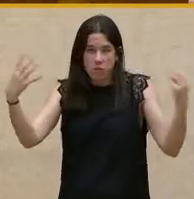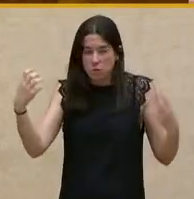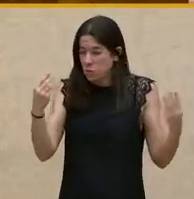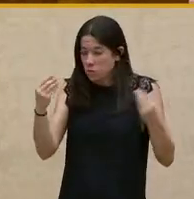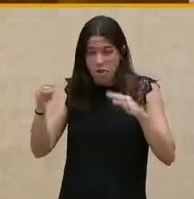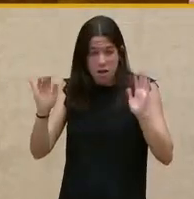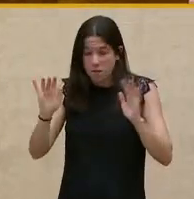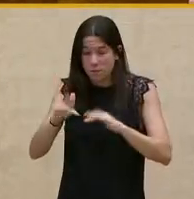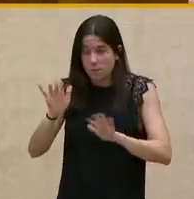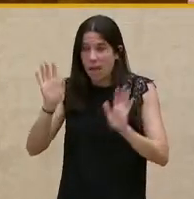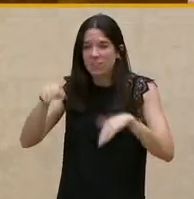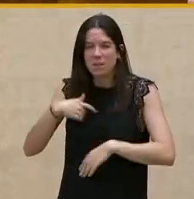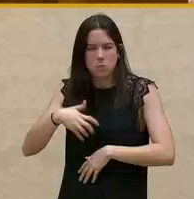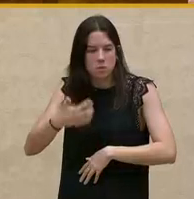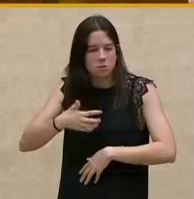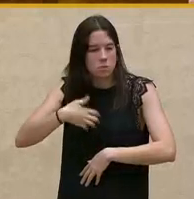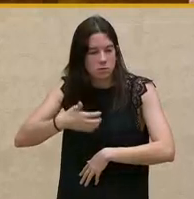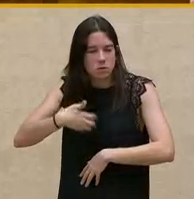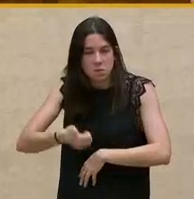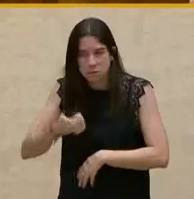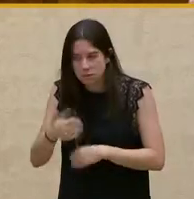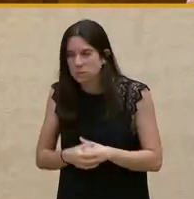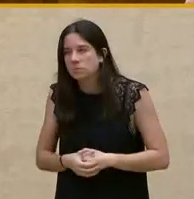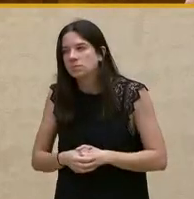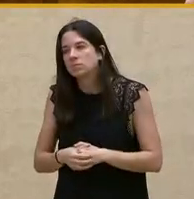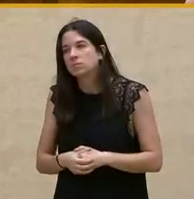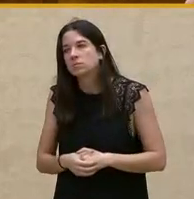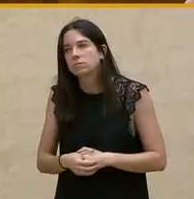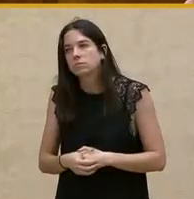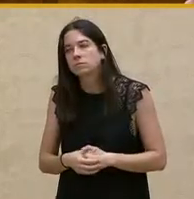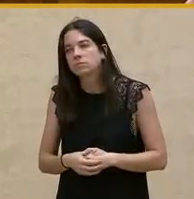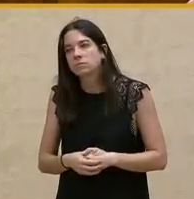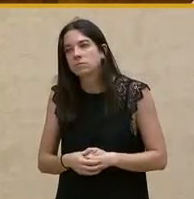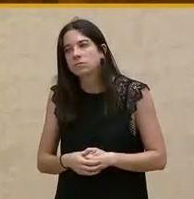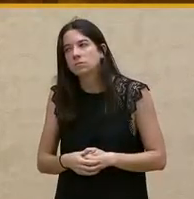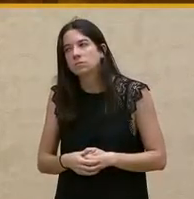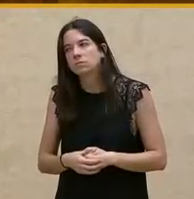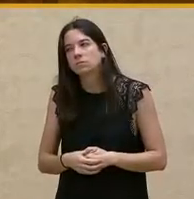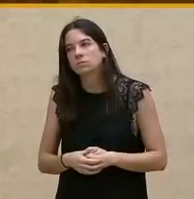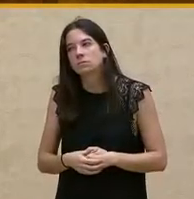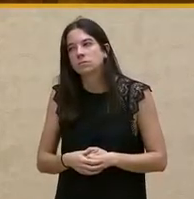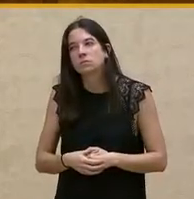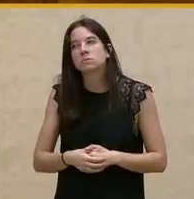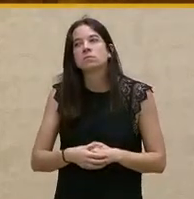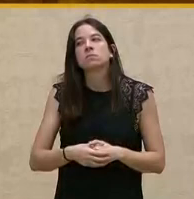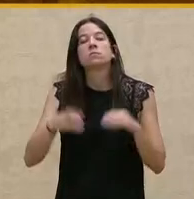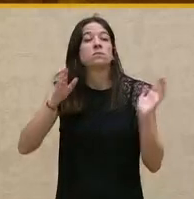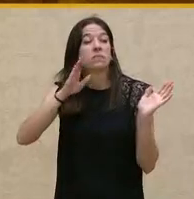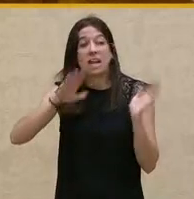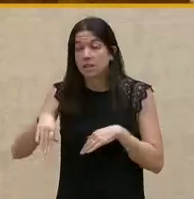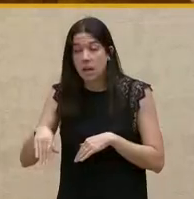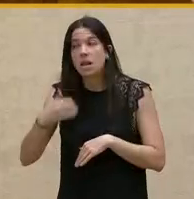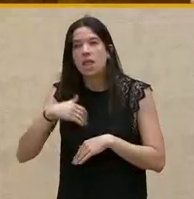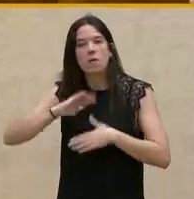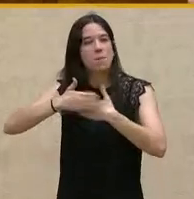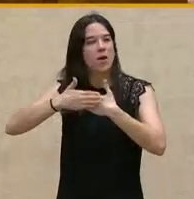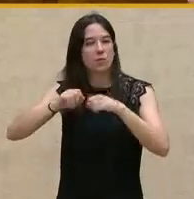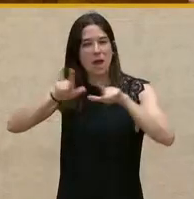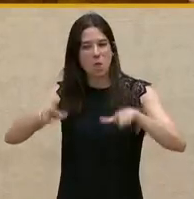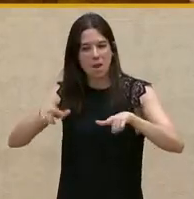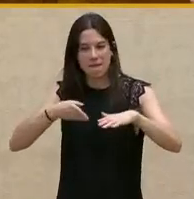Veía que cada vez me iba molestando más. Al final llegué ya a una puerta, a un aula,